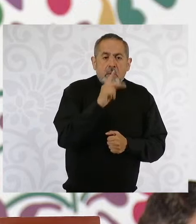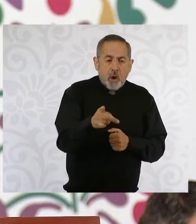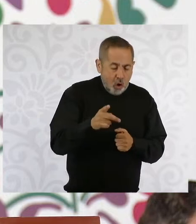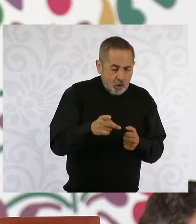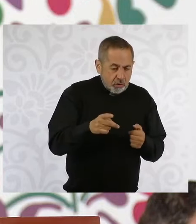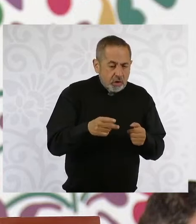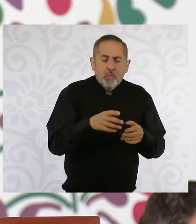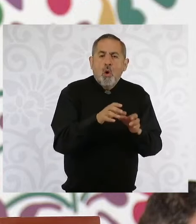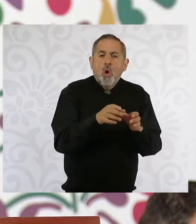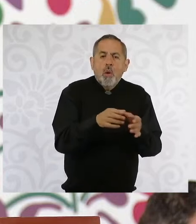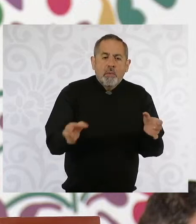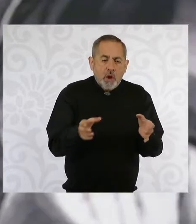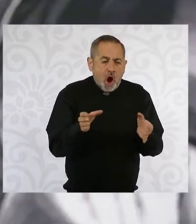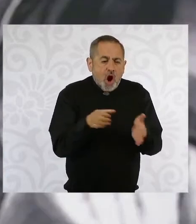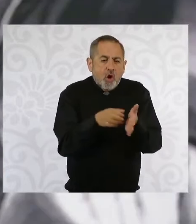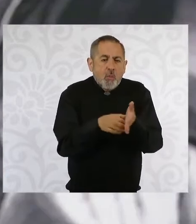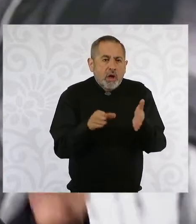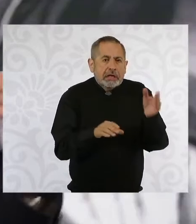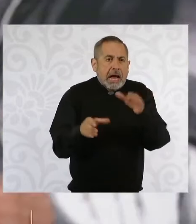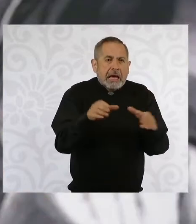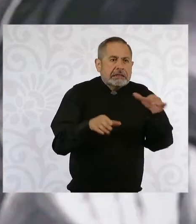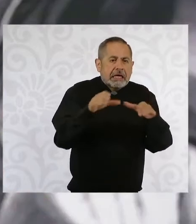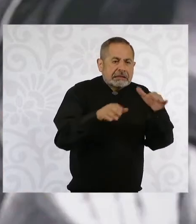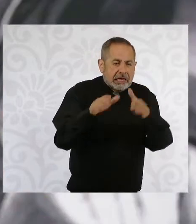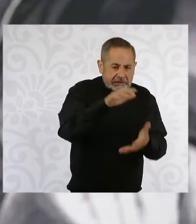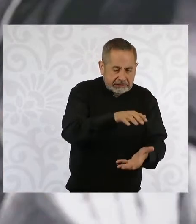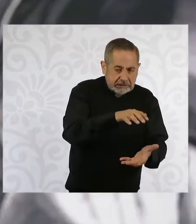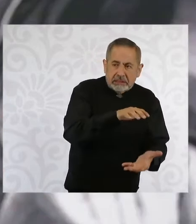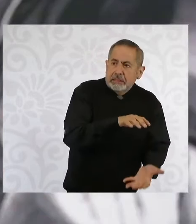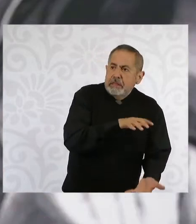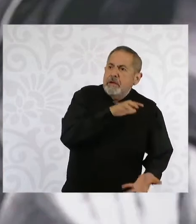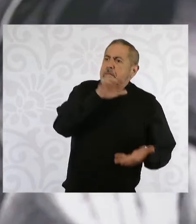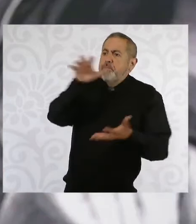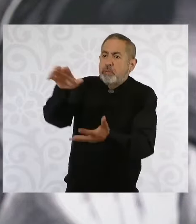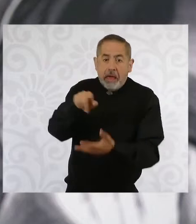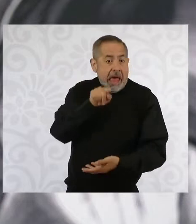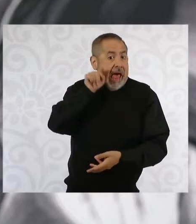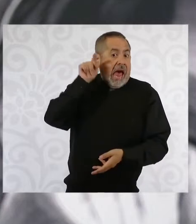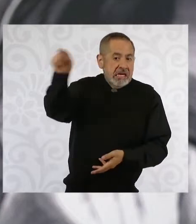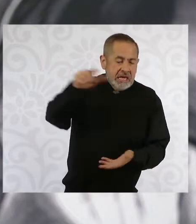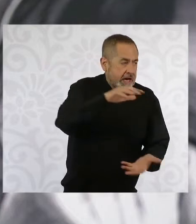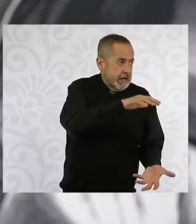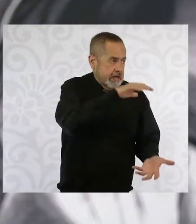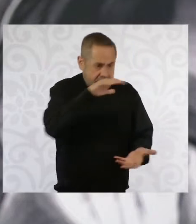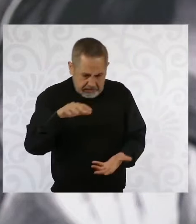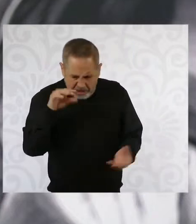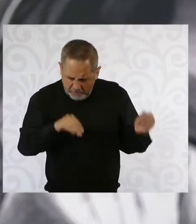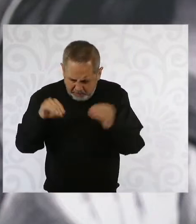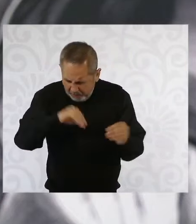podemos meter más del doble y eso reduce costos el principal reto que tenemos en este proyecto